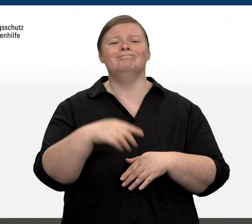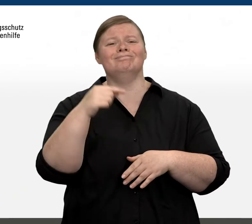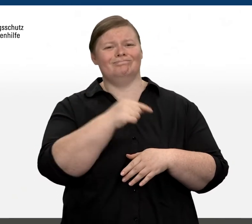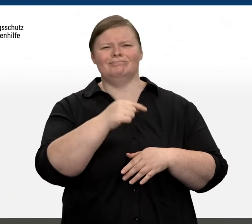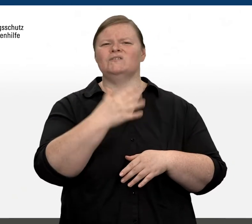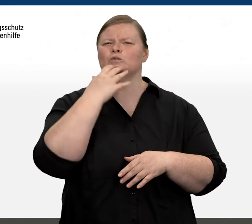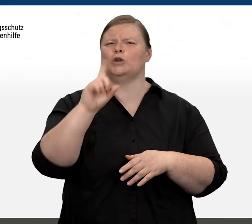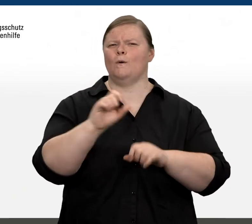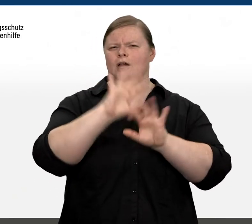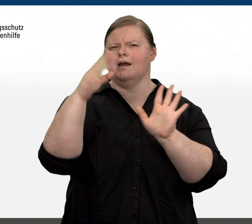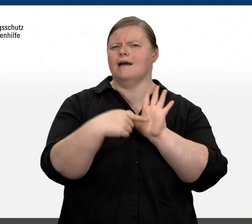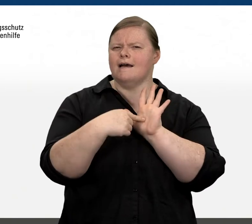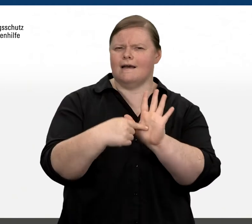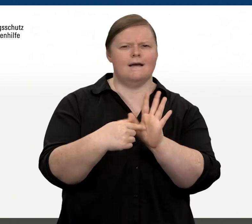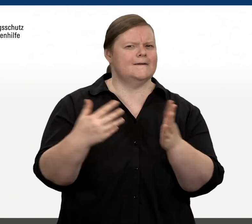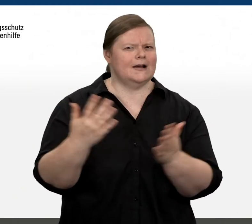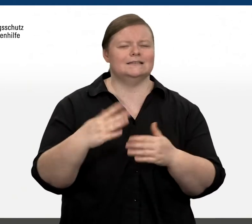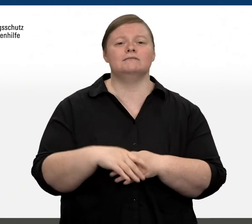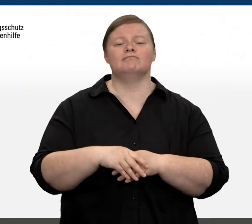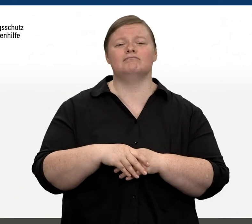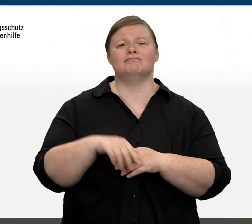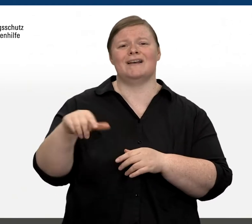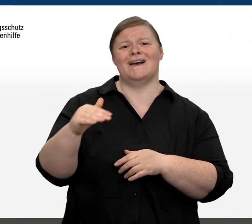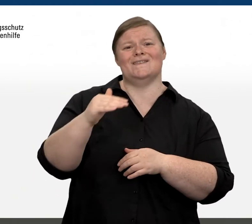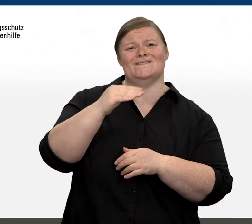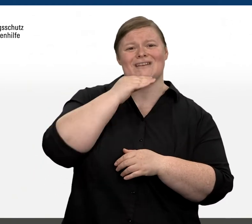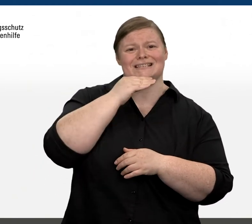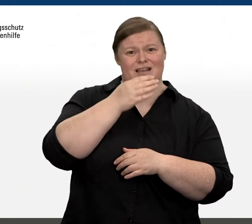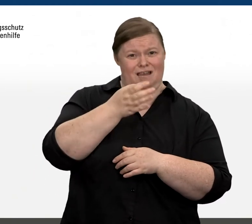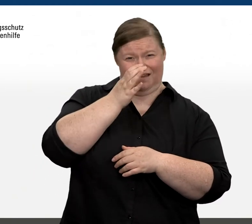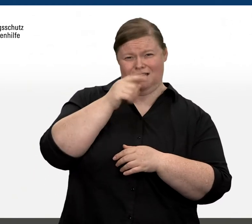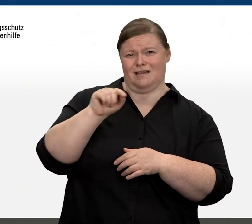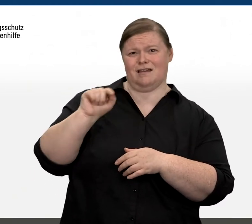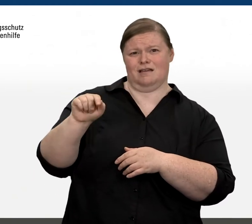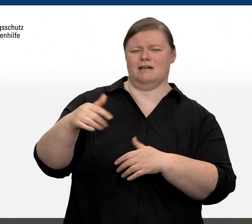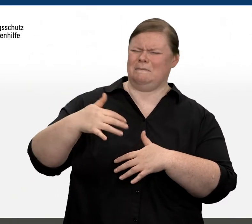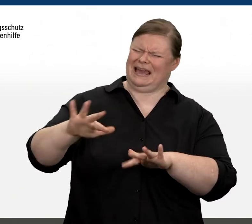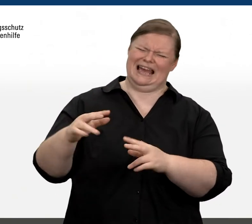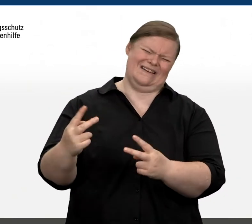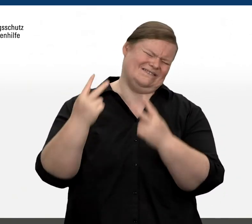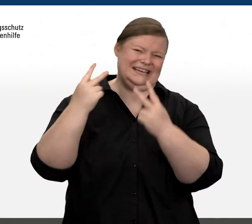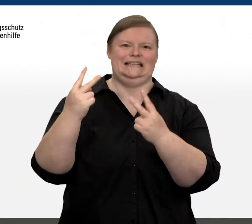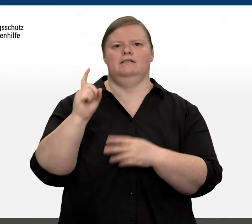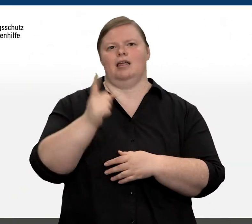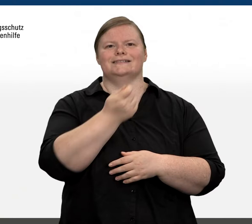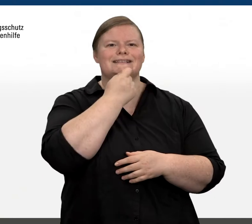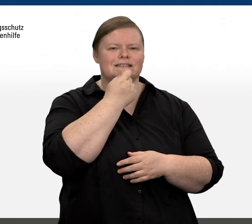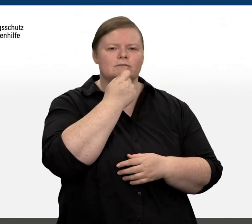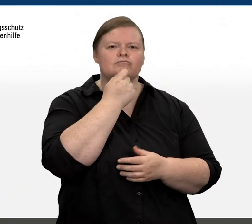Hierbei ist zu betonen, dass die Versorgung mit Wasser deutlich wichtiger ist,